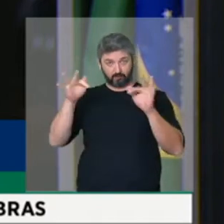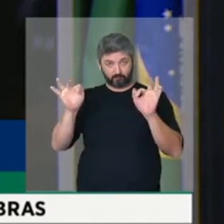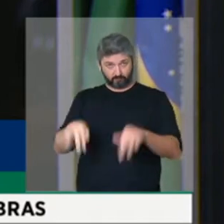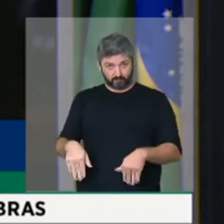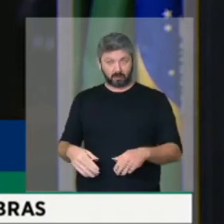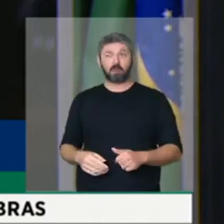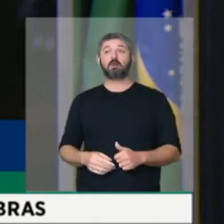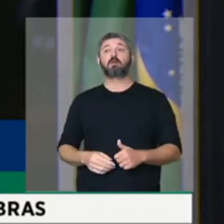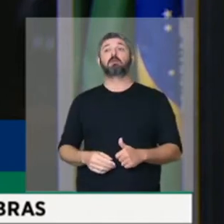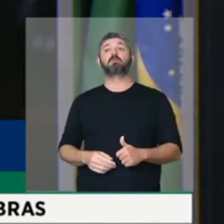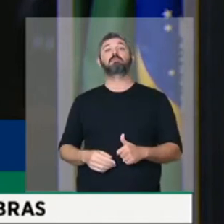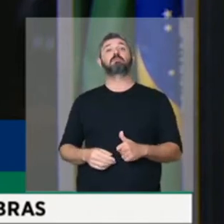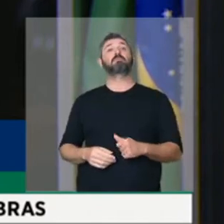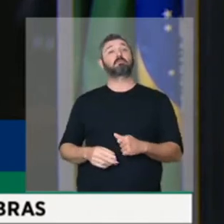ELETROBRAS, QUE É PATRIMÔNIO